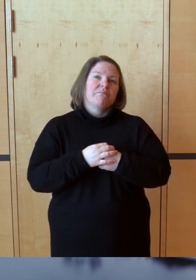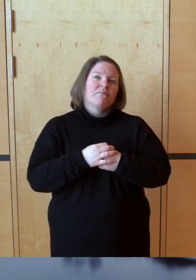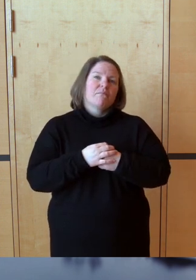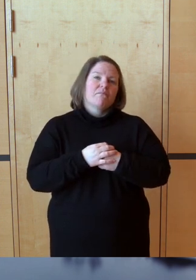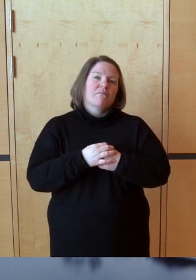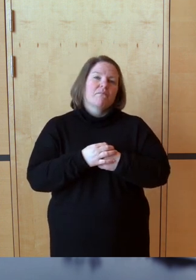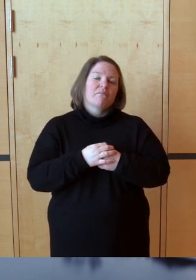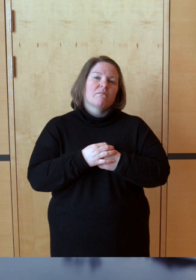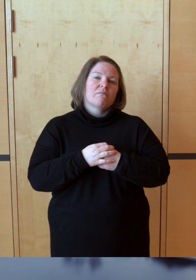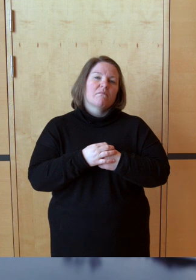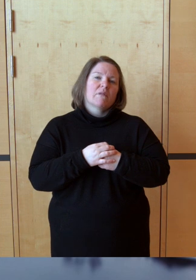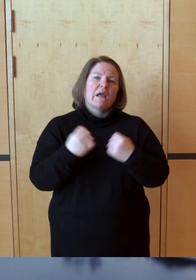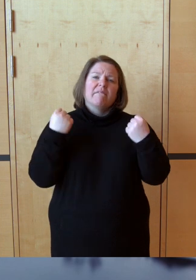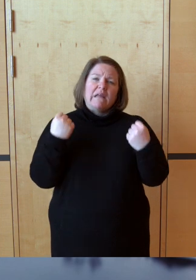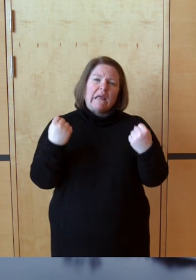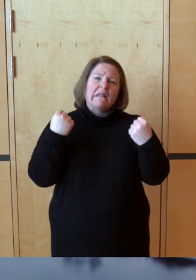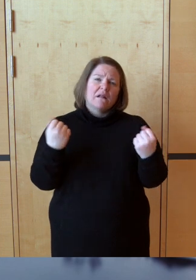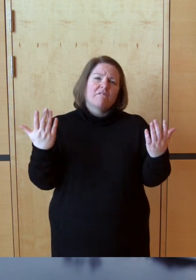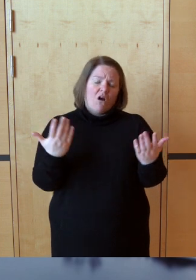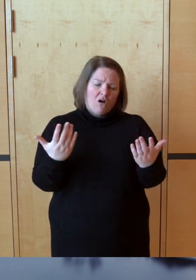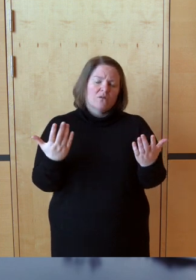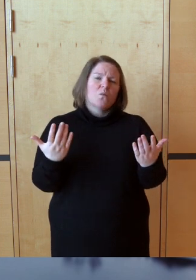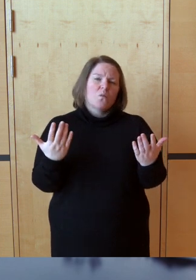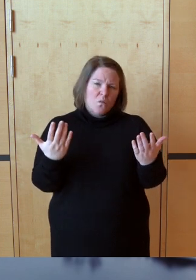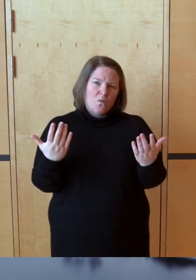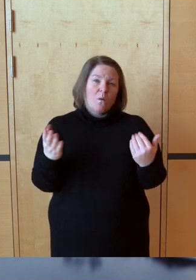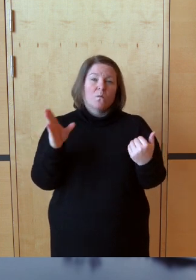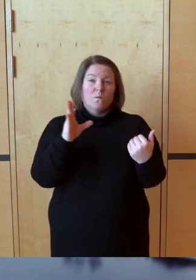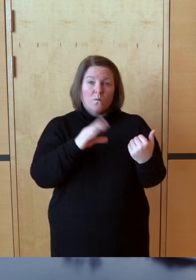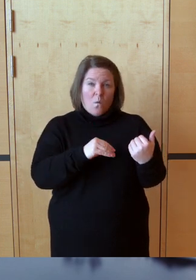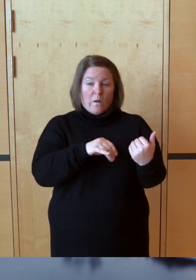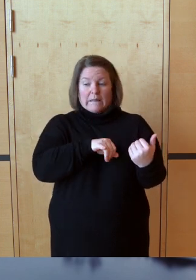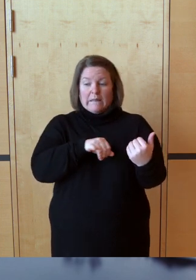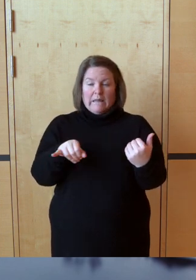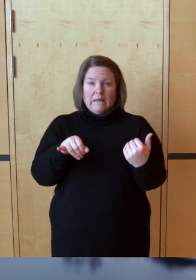Det viktiga för personalen det är ju när man väl är på plats och man har en bra arbetsmiljö